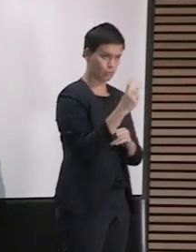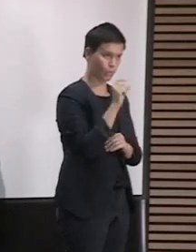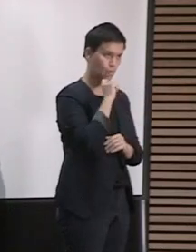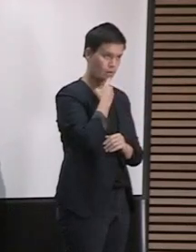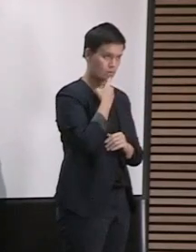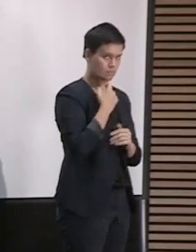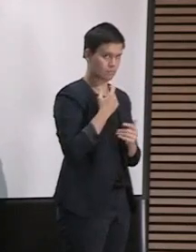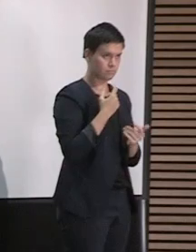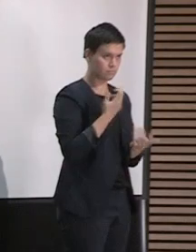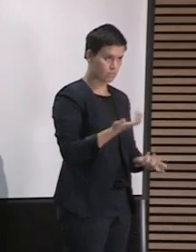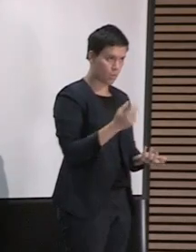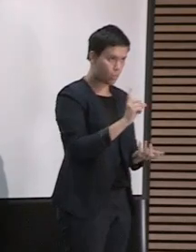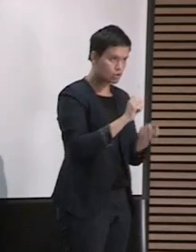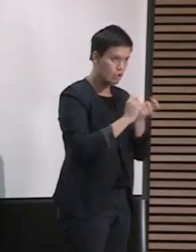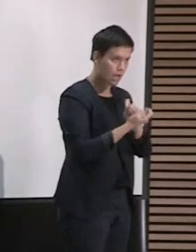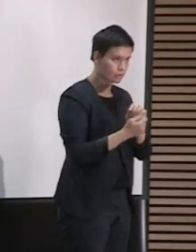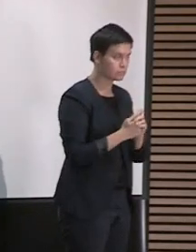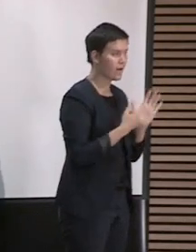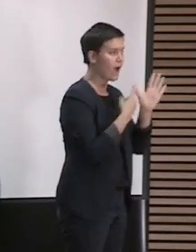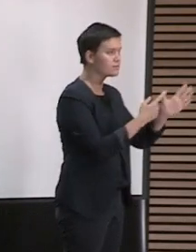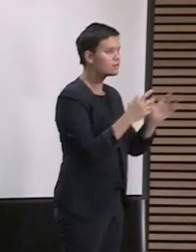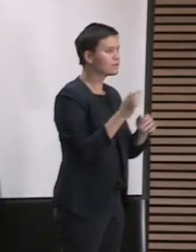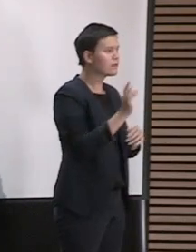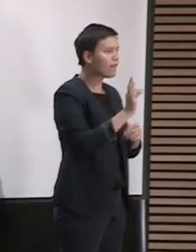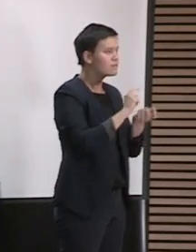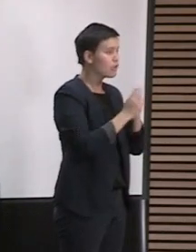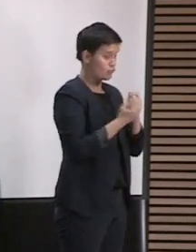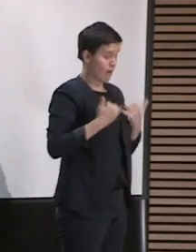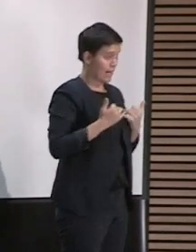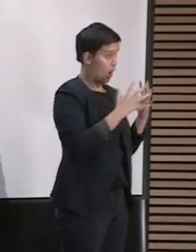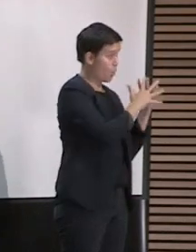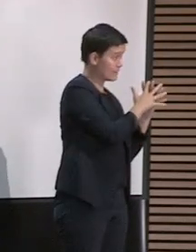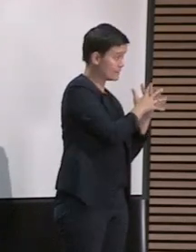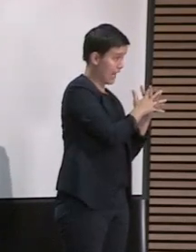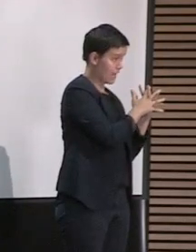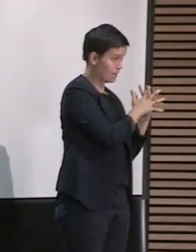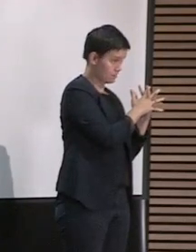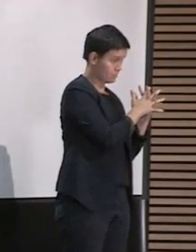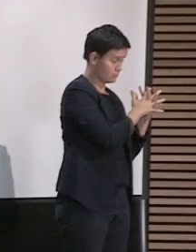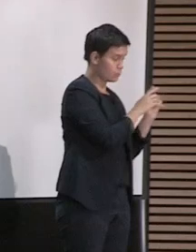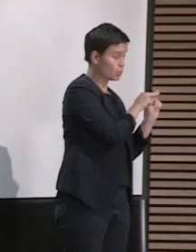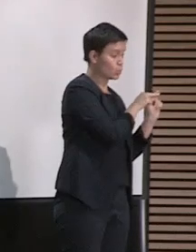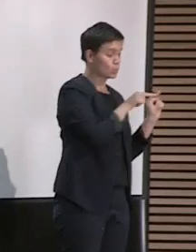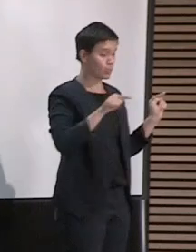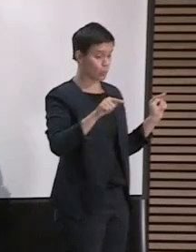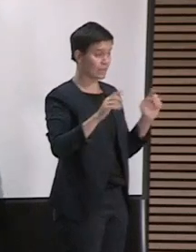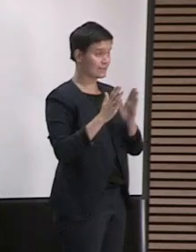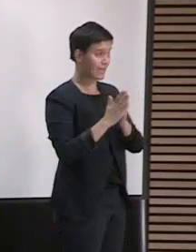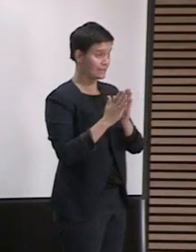Mai i te Wenerei tae atu ki te Rtapu, kaore he mea- tae noa ki te Rtapu o tenei